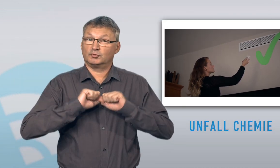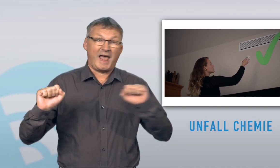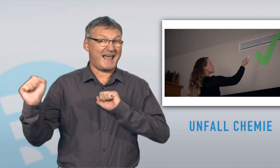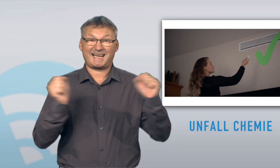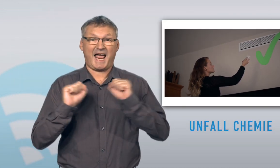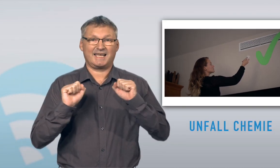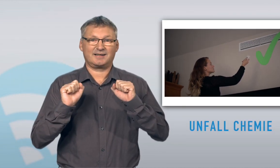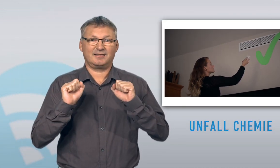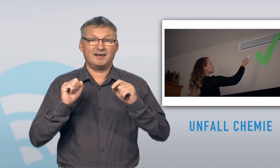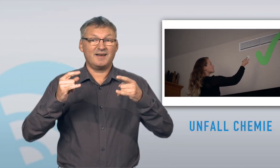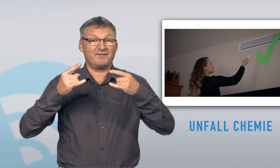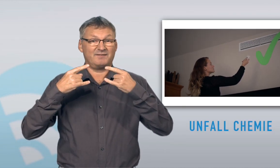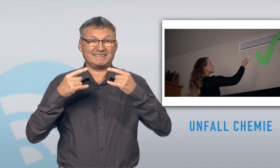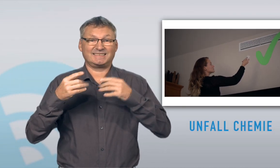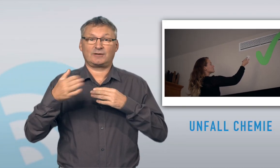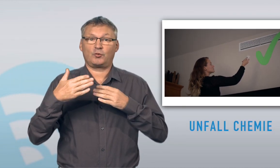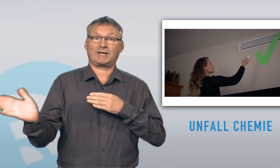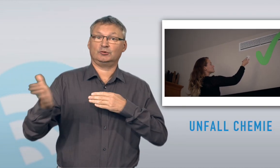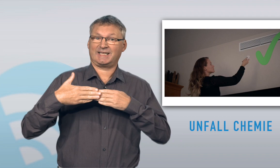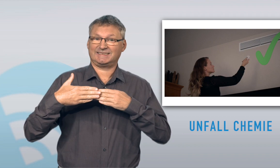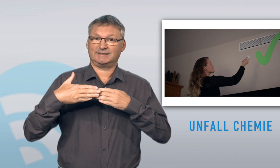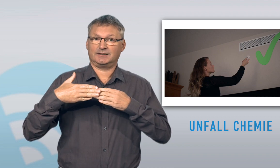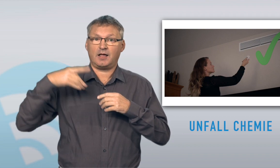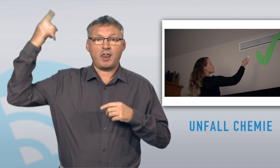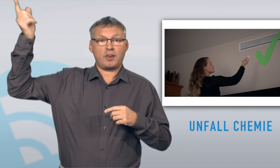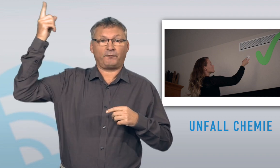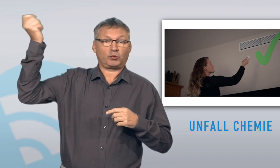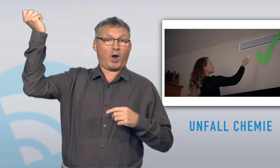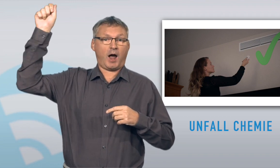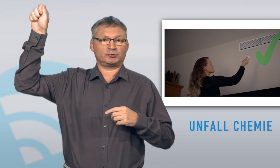Schnell reagieren. Fenster und Türen zu und Lüftung abstellen.